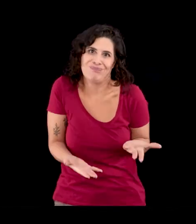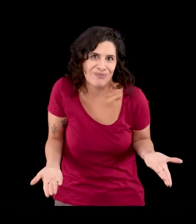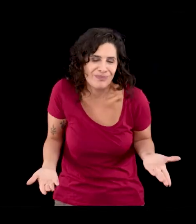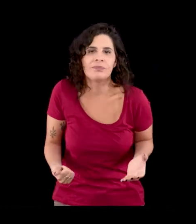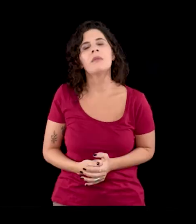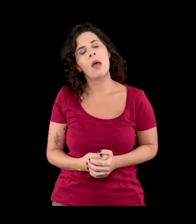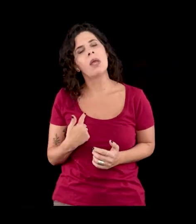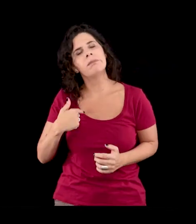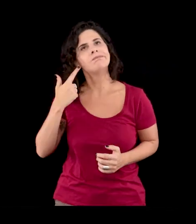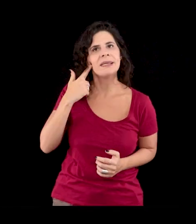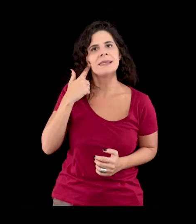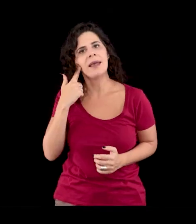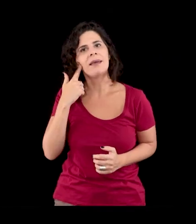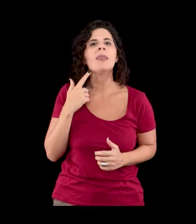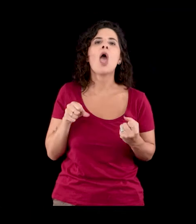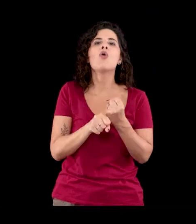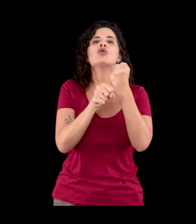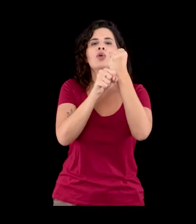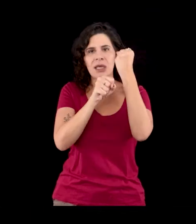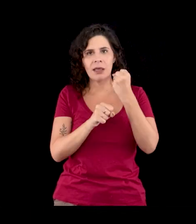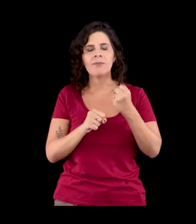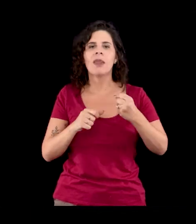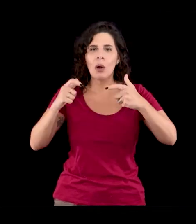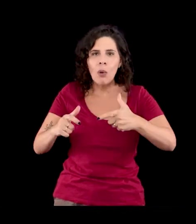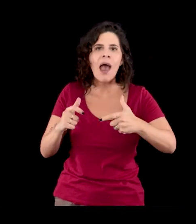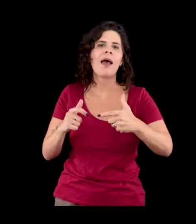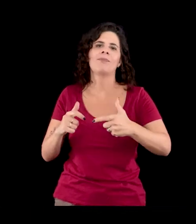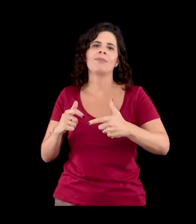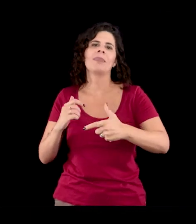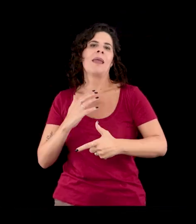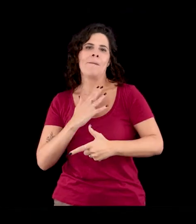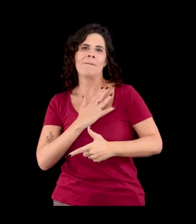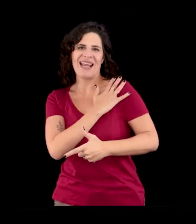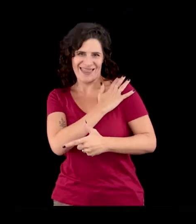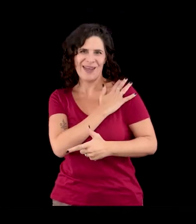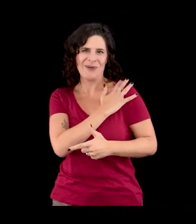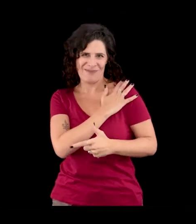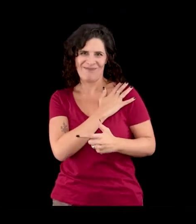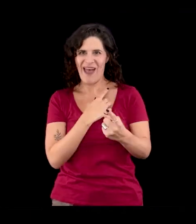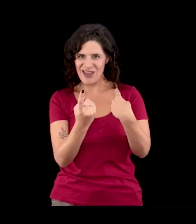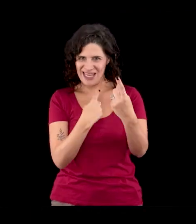então resolvi construir a galeria na Brigadeiro Luiz Antônio